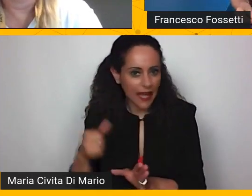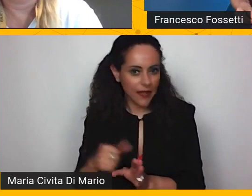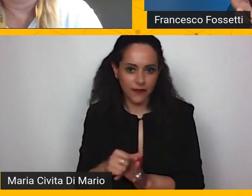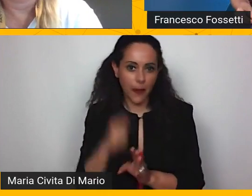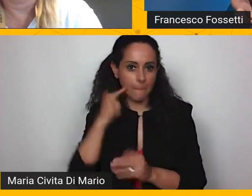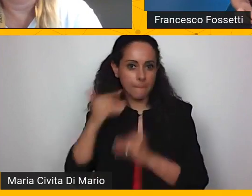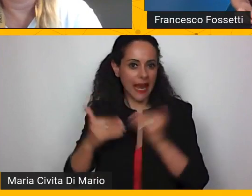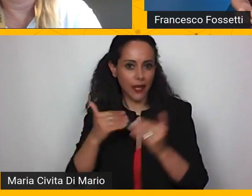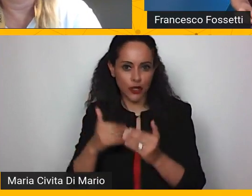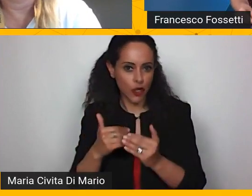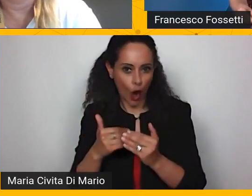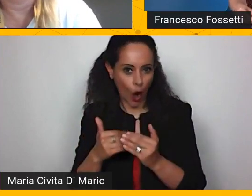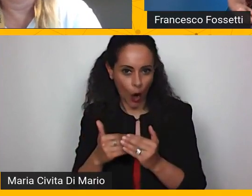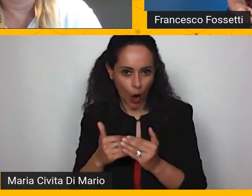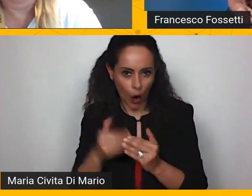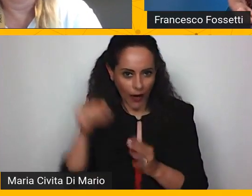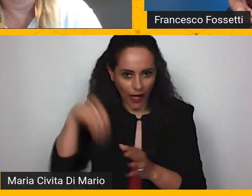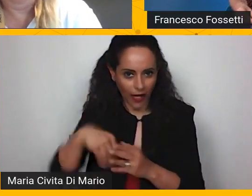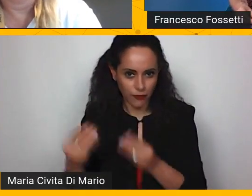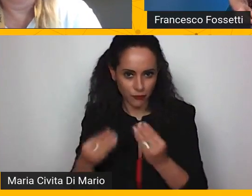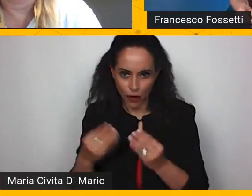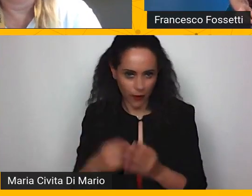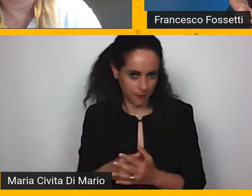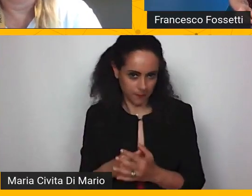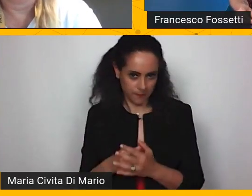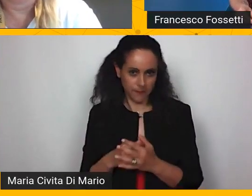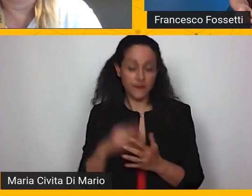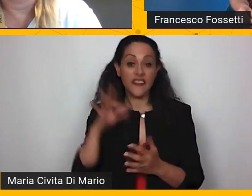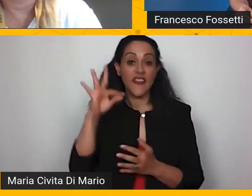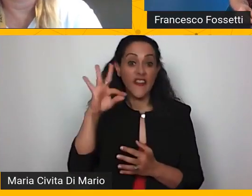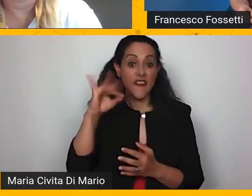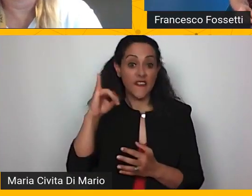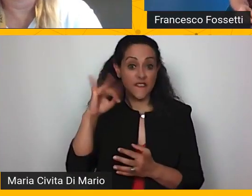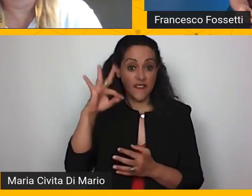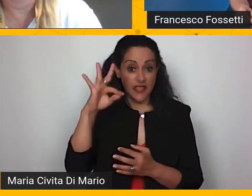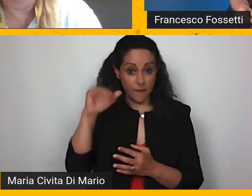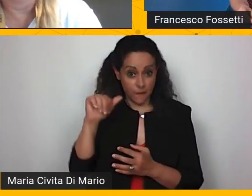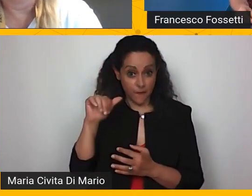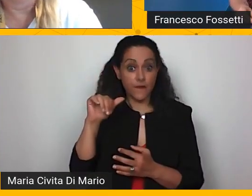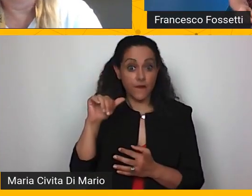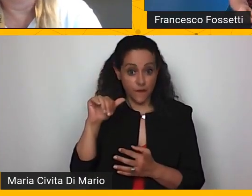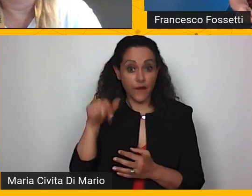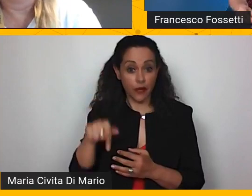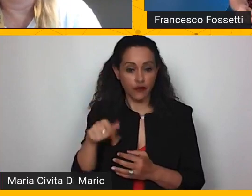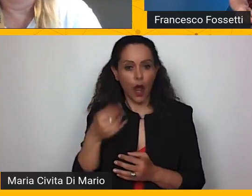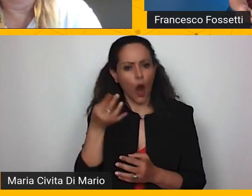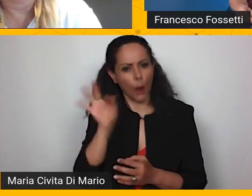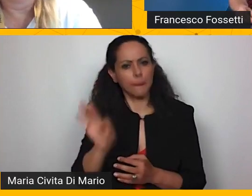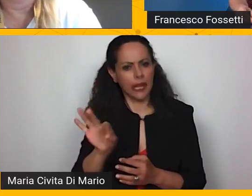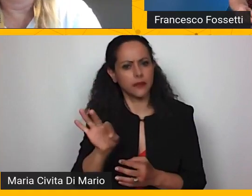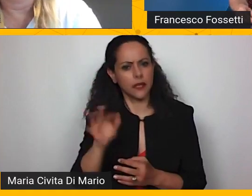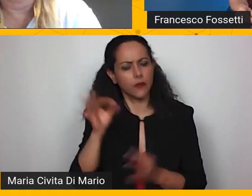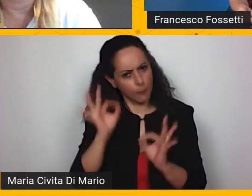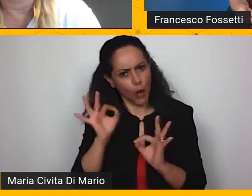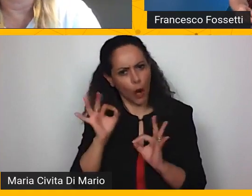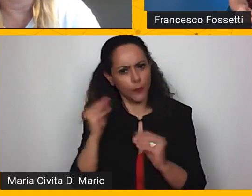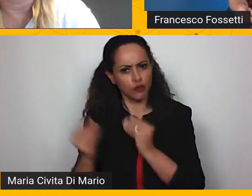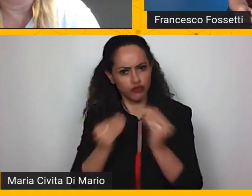eh di migliorare le proprie prestazioni nel gioco. Nel caso di FIFA invece hanno proprio